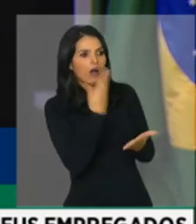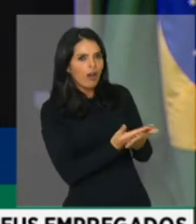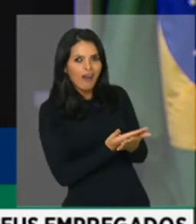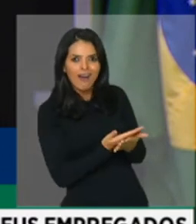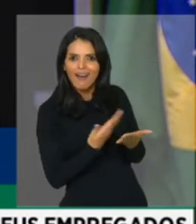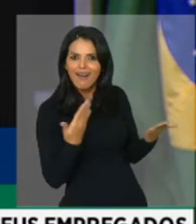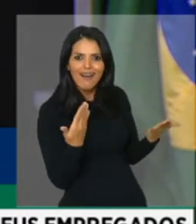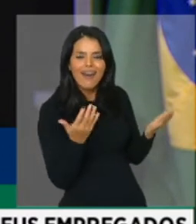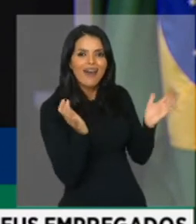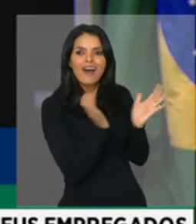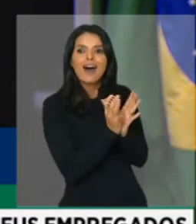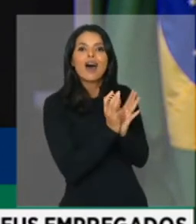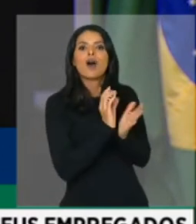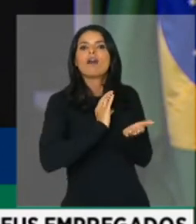PARLAMENTARES. OS FUNDOS DE INVESTIMENTOS ESPECIAIS NÃO